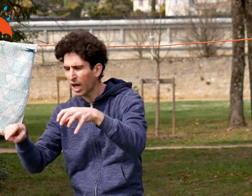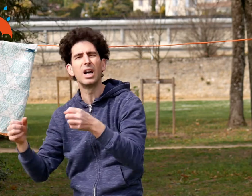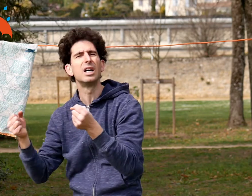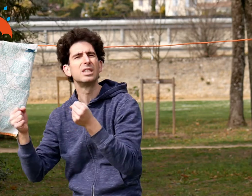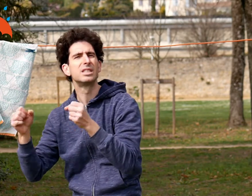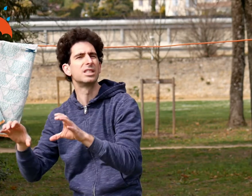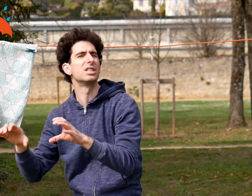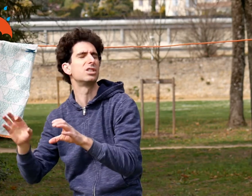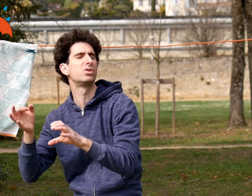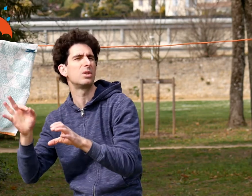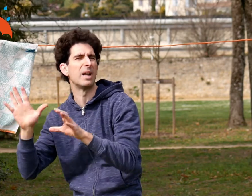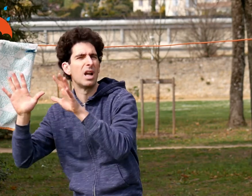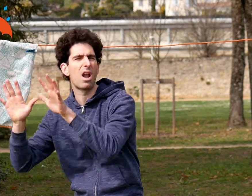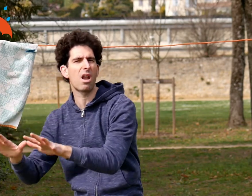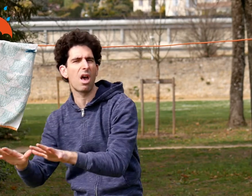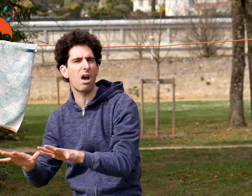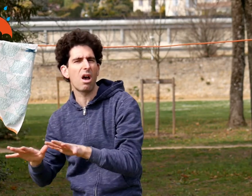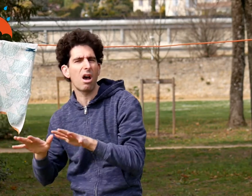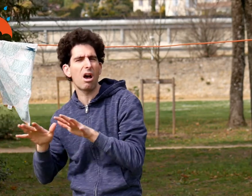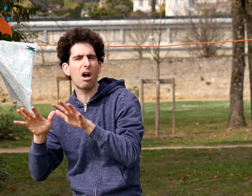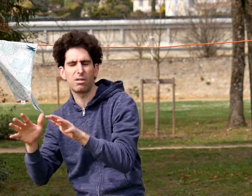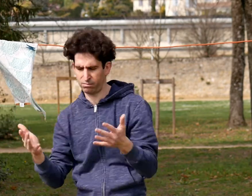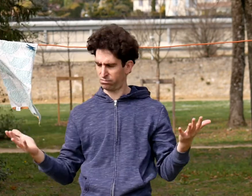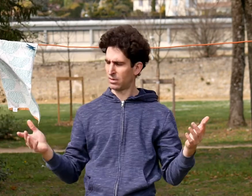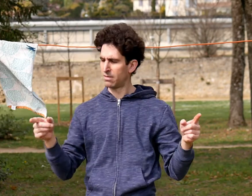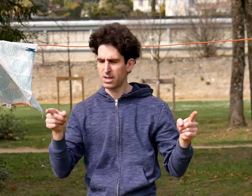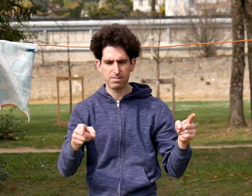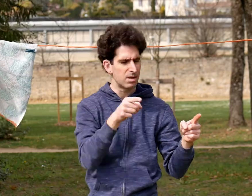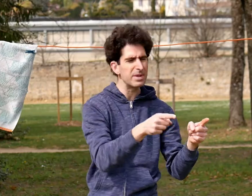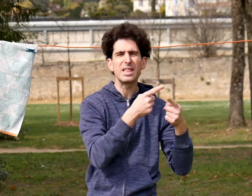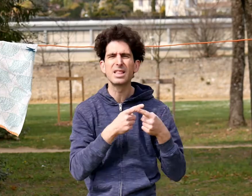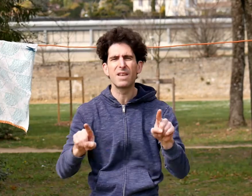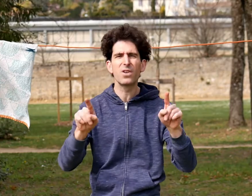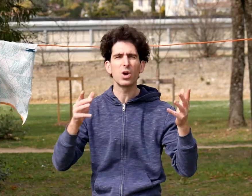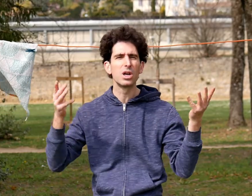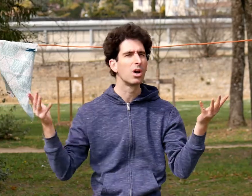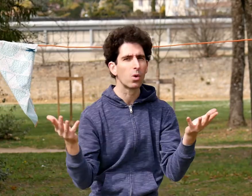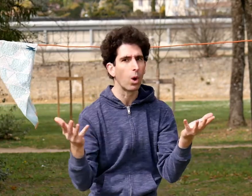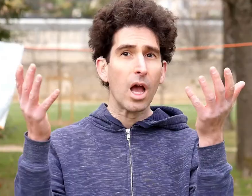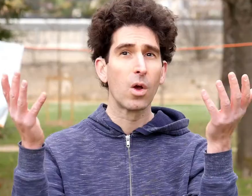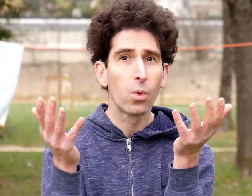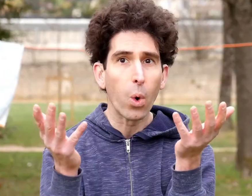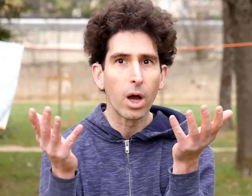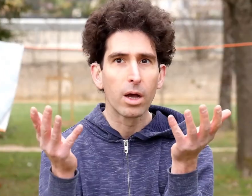Là, ils sécheront oui mais lentement. Pour ces trois situations, quelles sont les différences ?